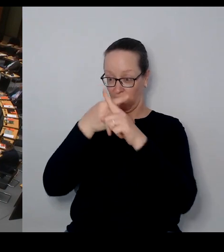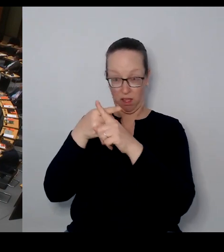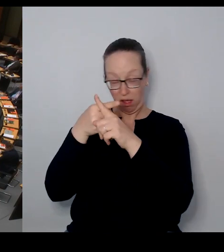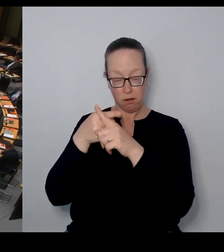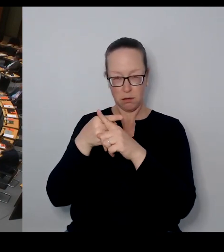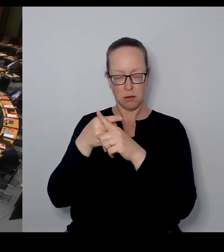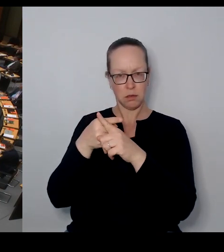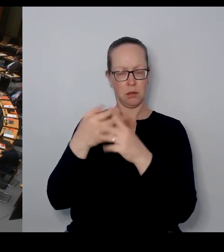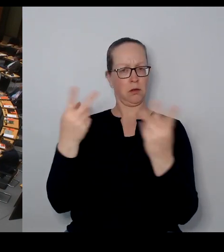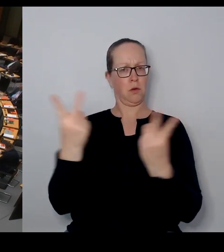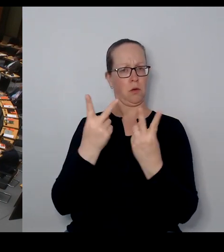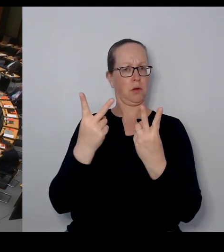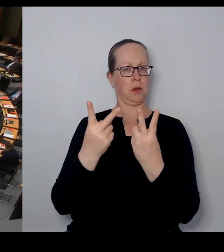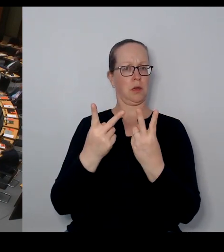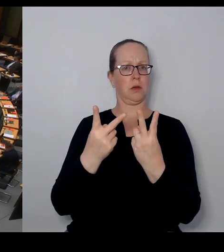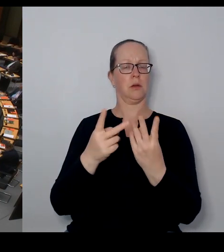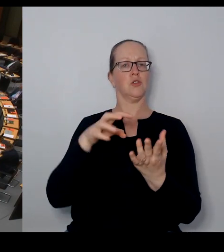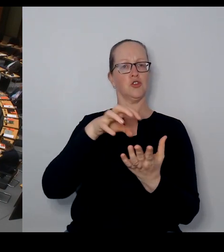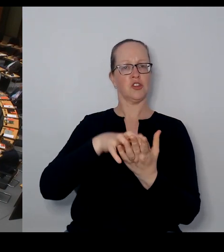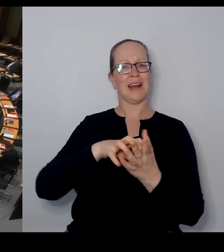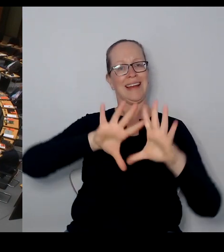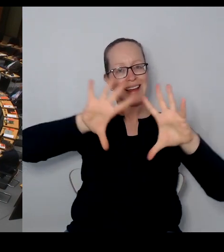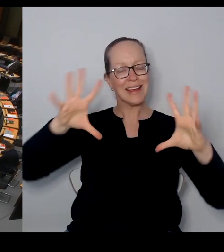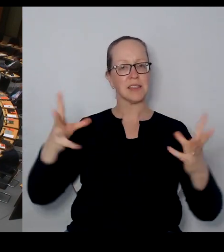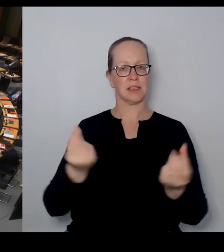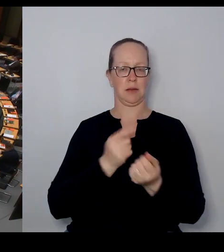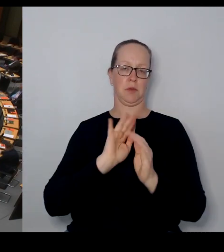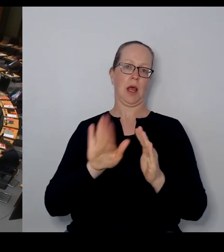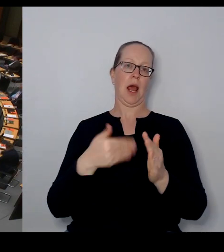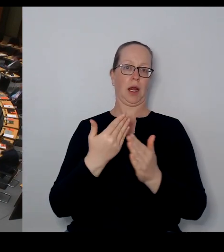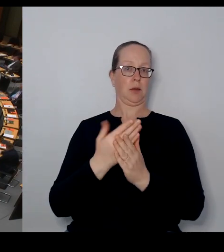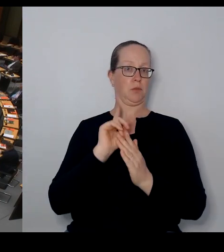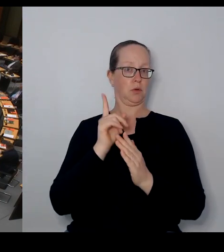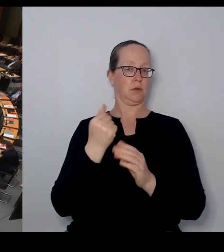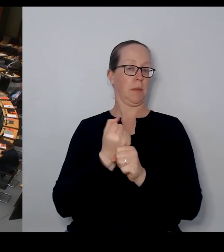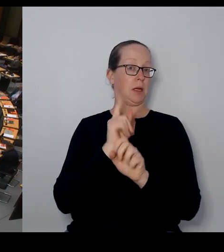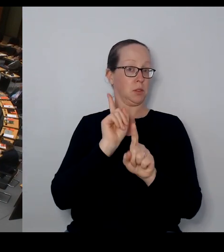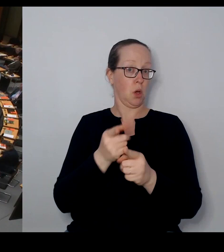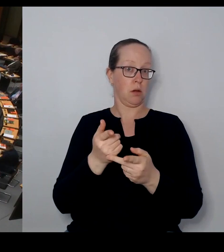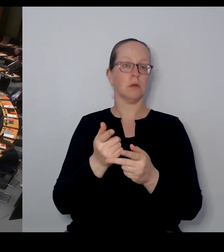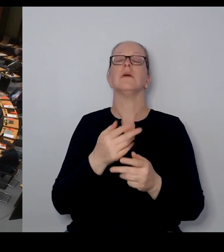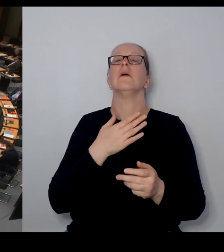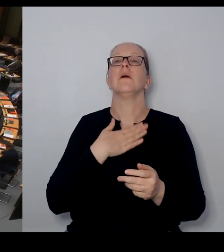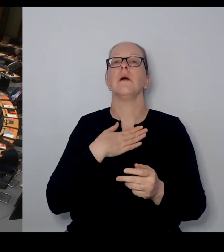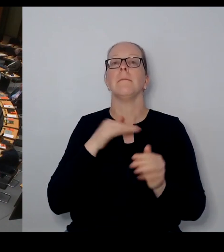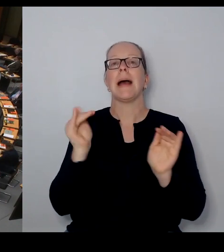Und ich kann zum Beispiel für meinen Kleingarten, der in Reinickendorf ist, also das heißt, ich bin da durchaus auch in der ganzen Stadt